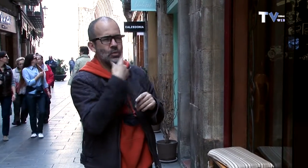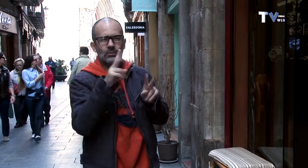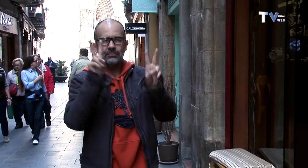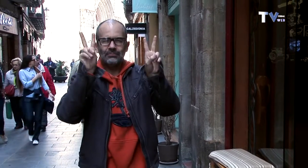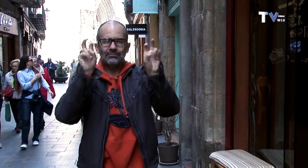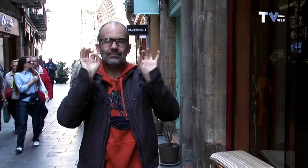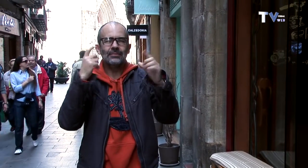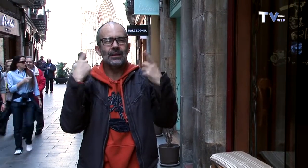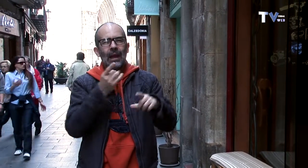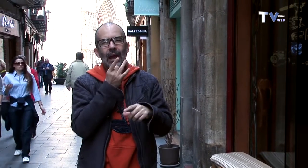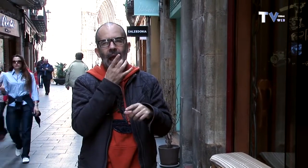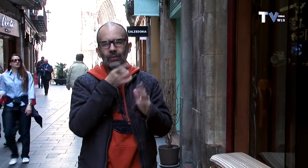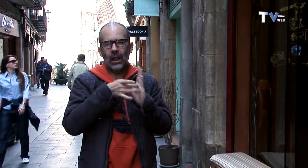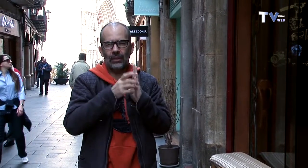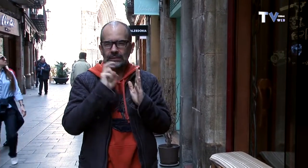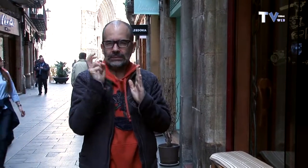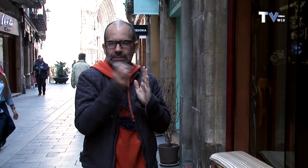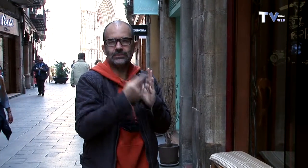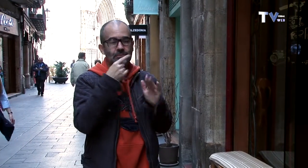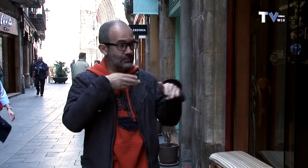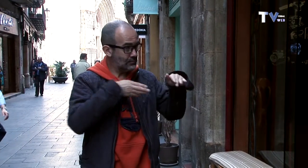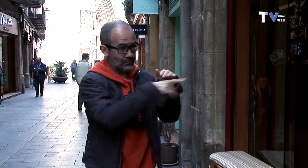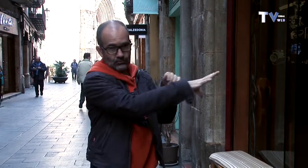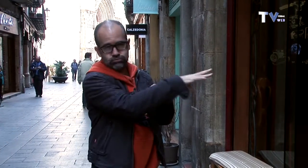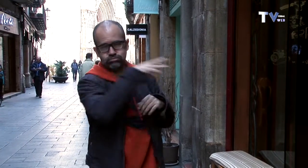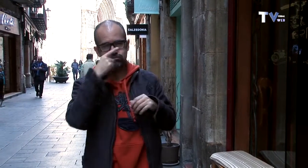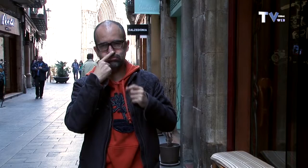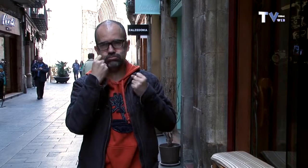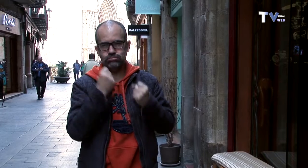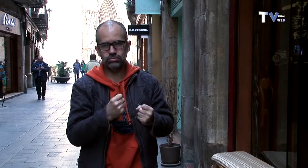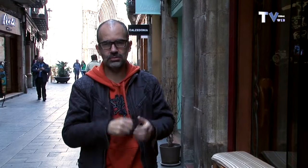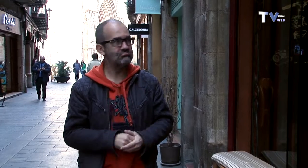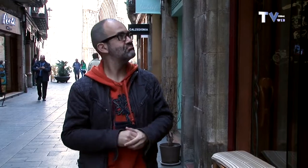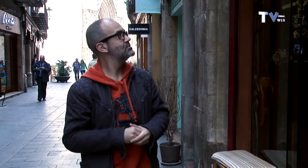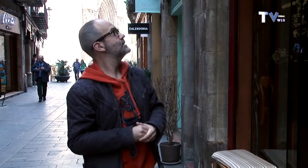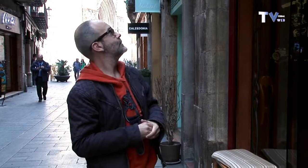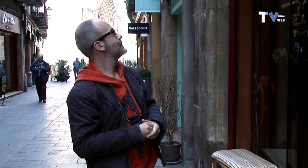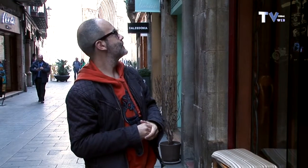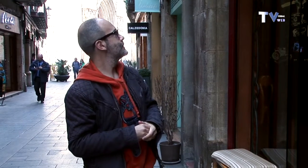estuvo un tiempo aprendiendo y luego montó el negocio. Ahora hay otro dueño pero siguen teniendo todo tipo de cafés.